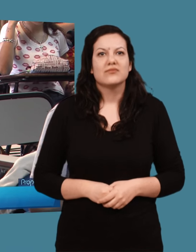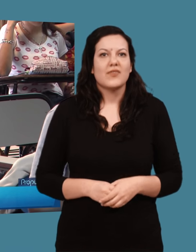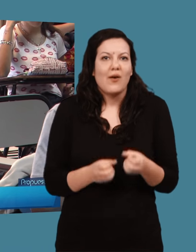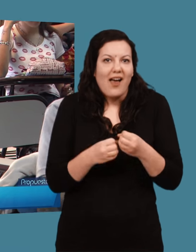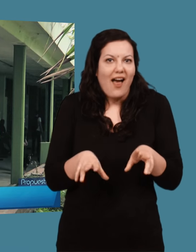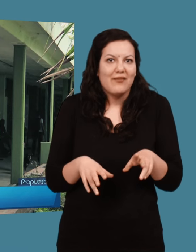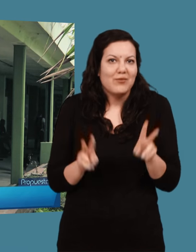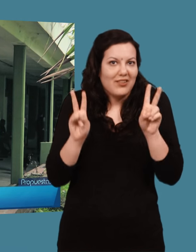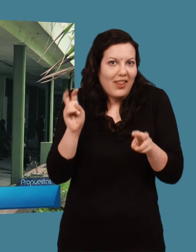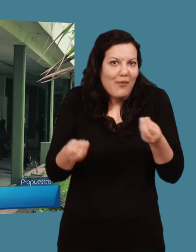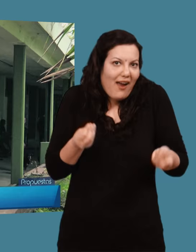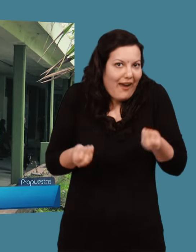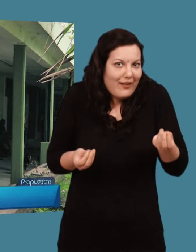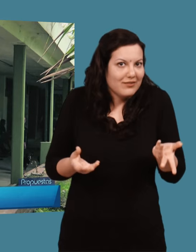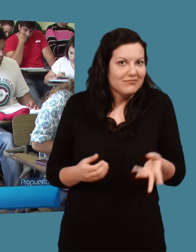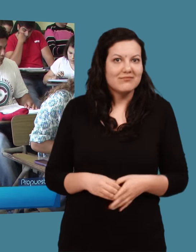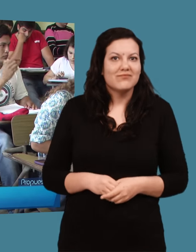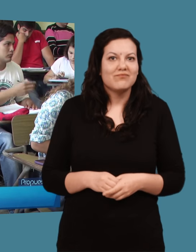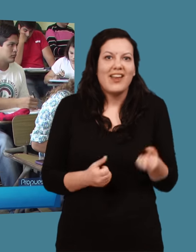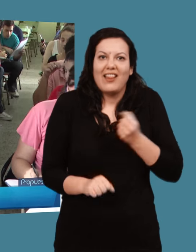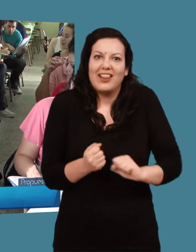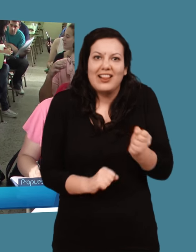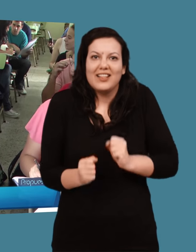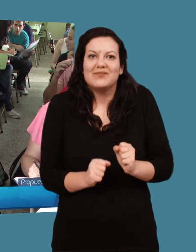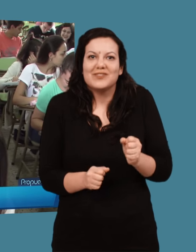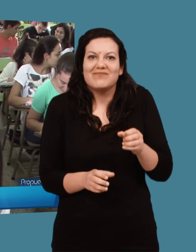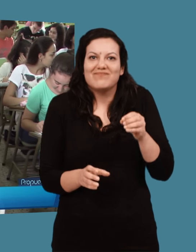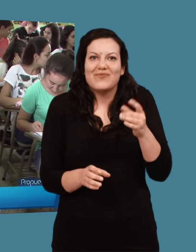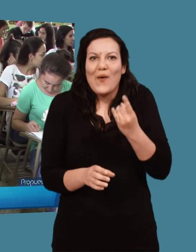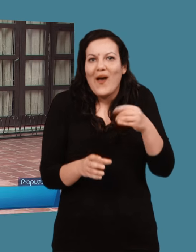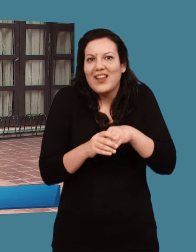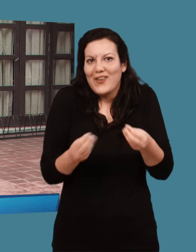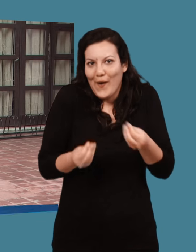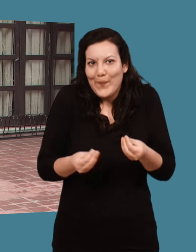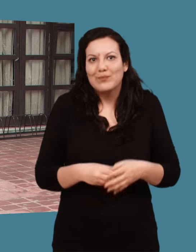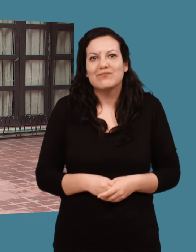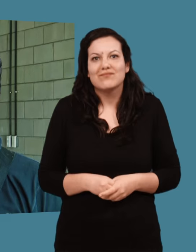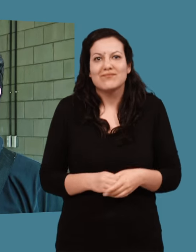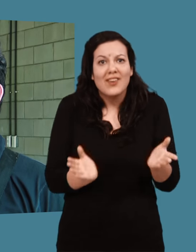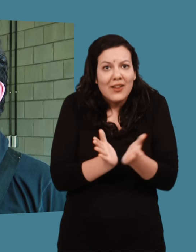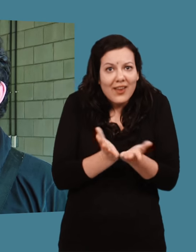Vamos a arrancar, vamos a ver de que se trata. Ansiosa por ver como es la vida Universitaria. ¡A estudiar!